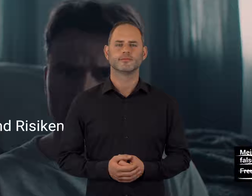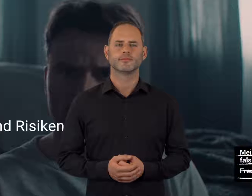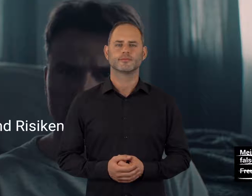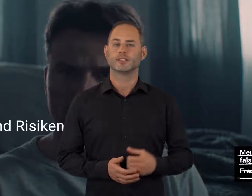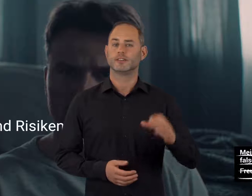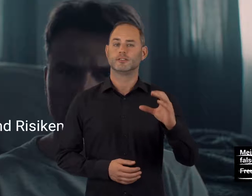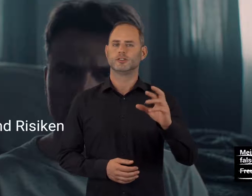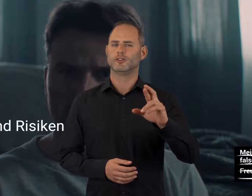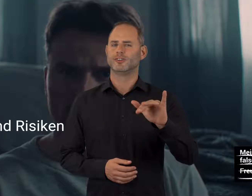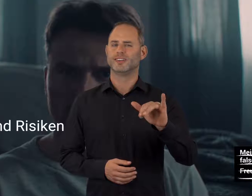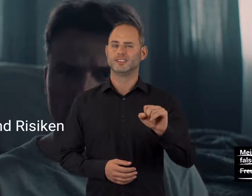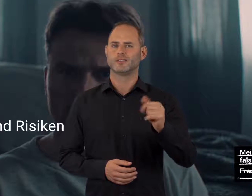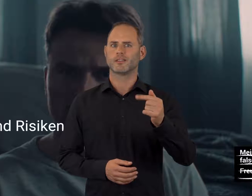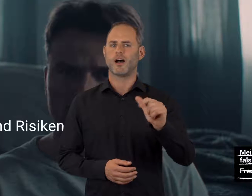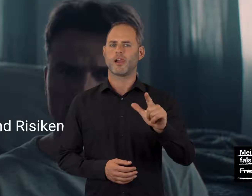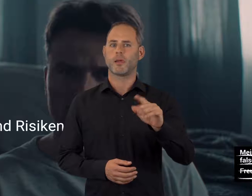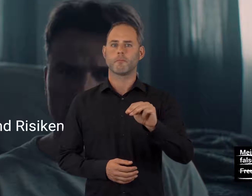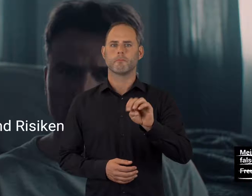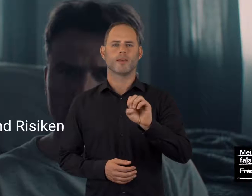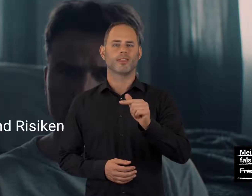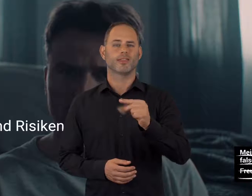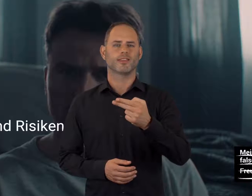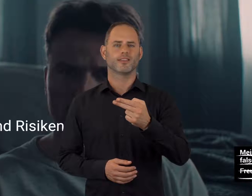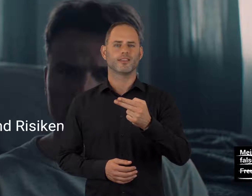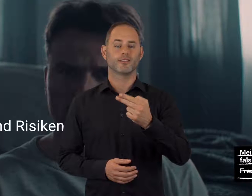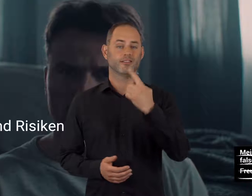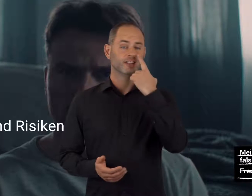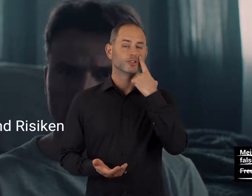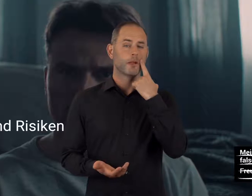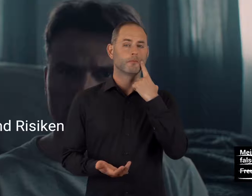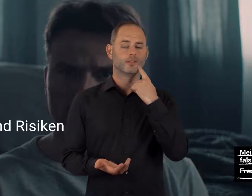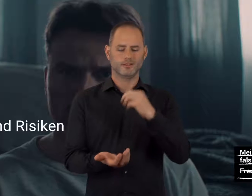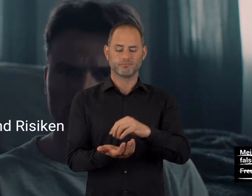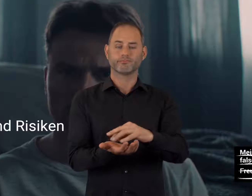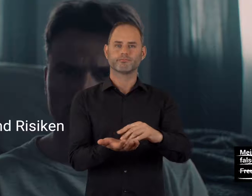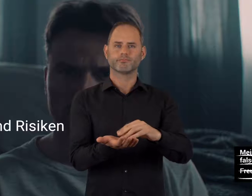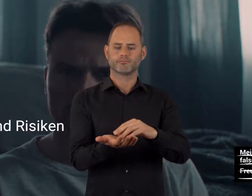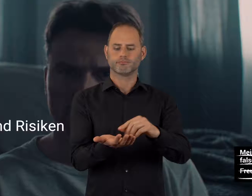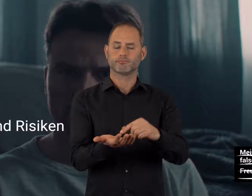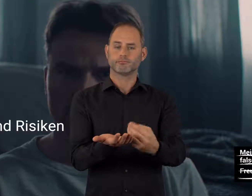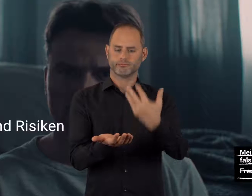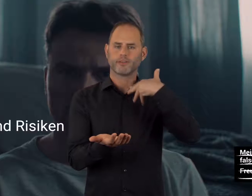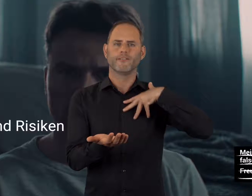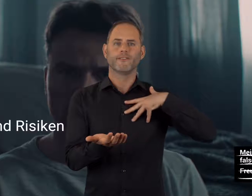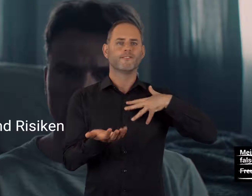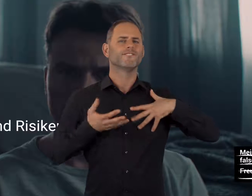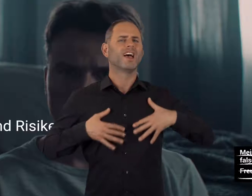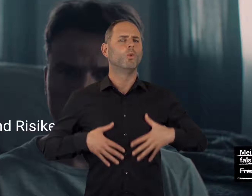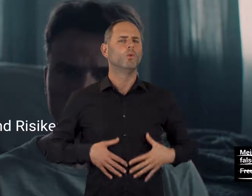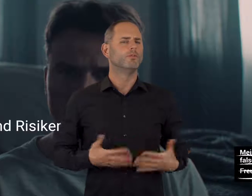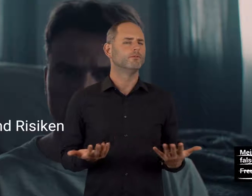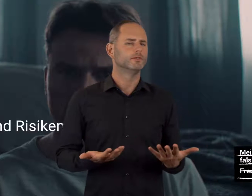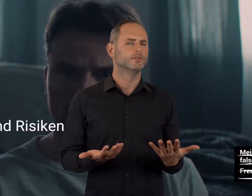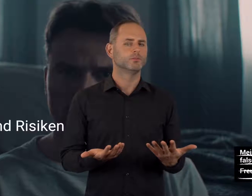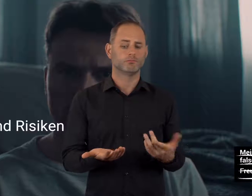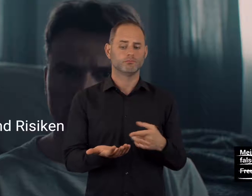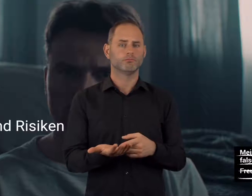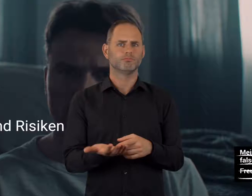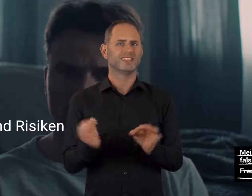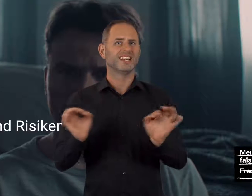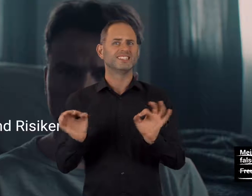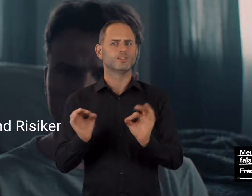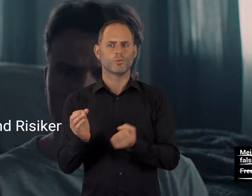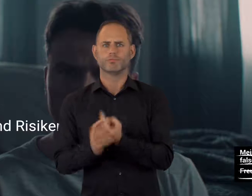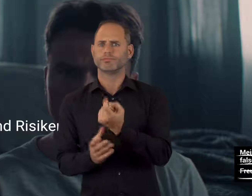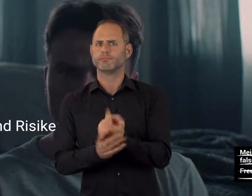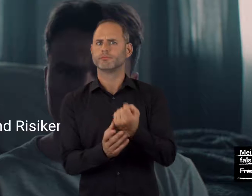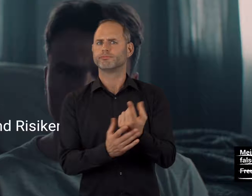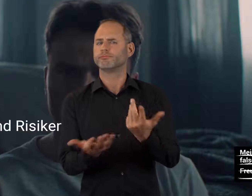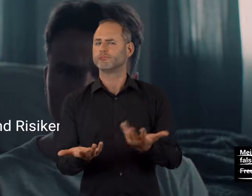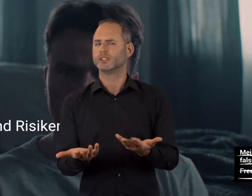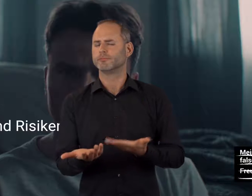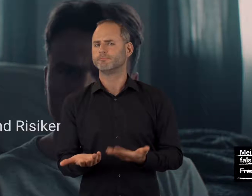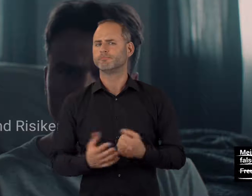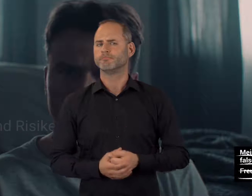Wirkung und Risiken